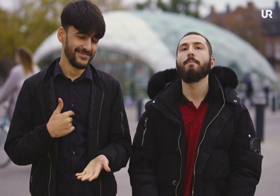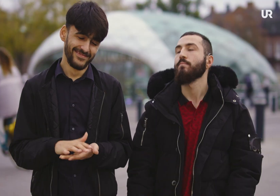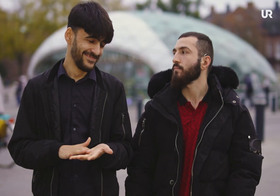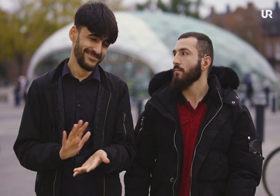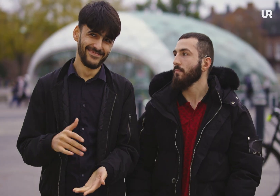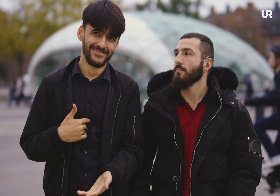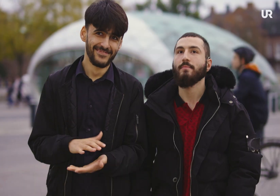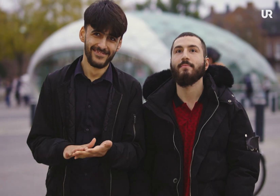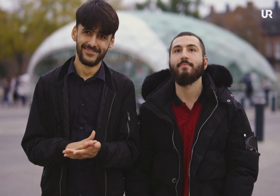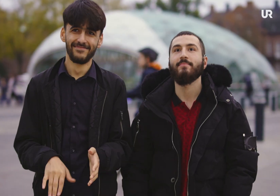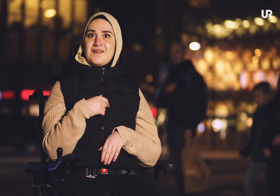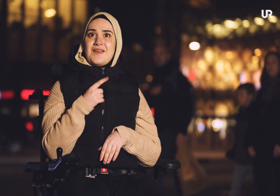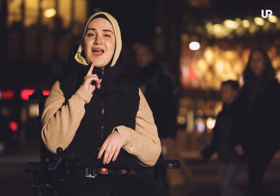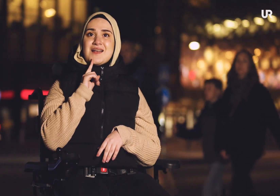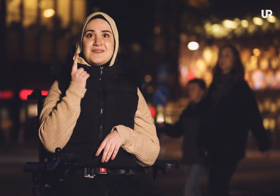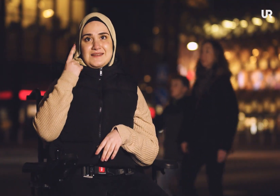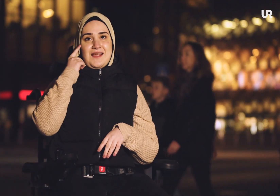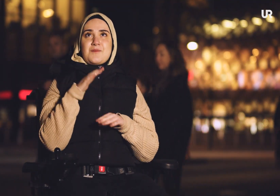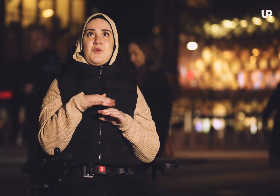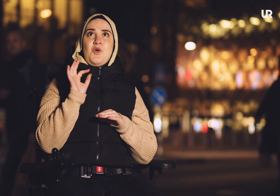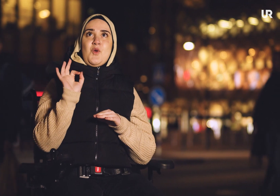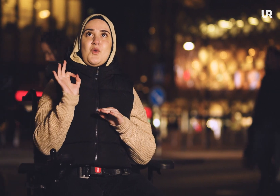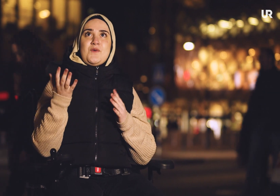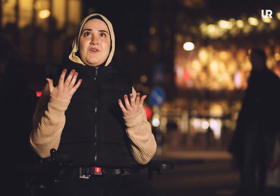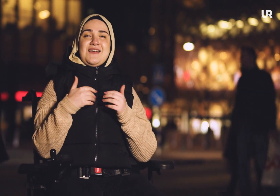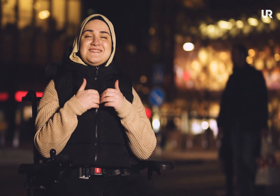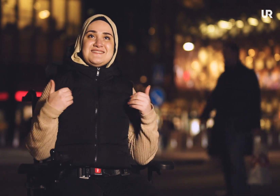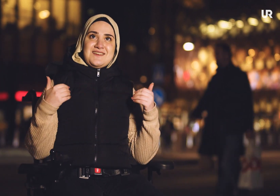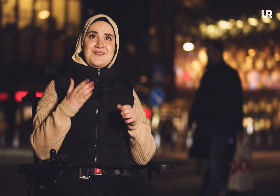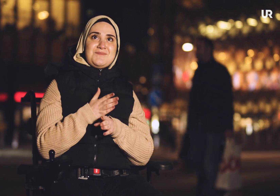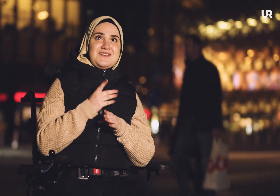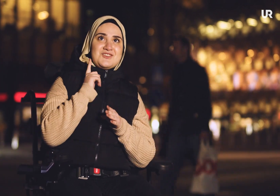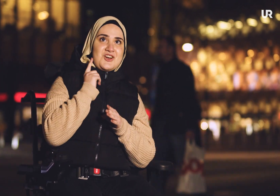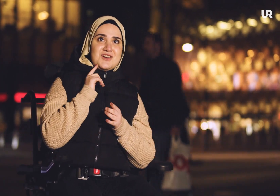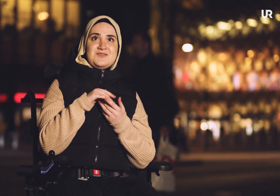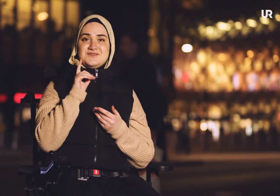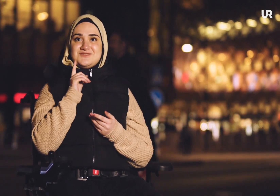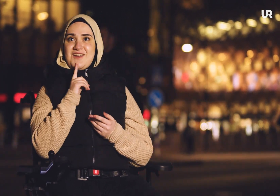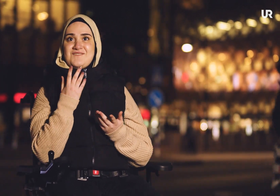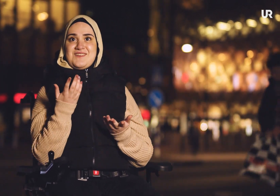Aldrig för mig. Jag har alltid undrat kring skillnaden mellan att dejta en hörande och en döv.